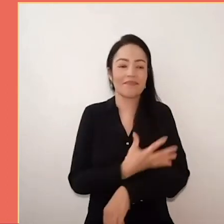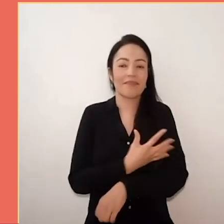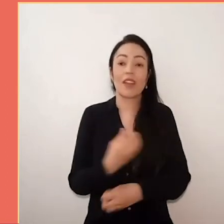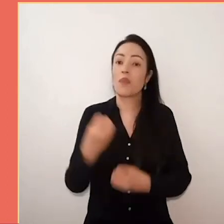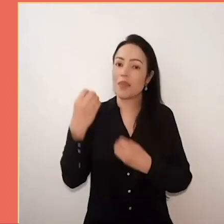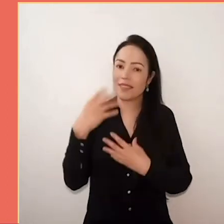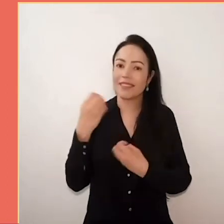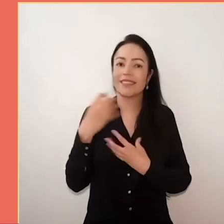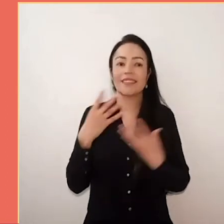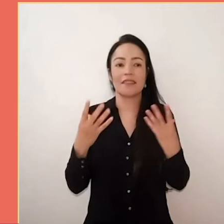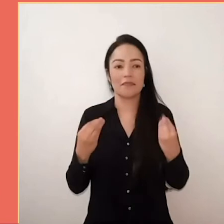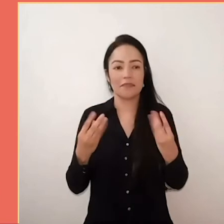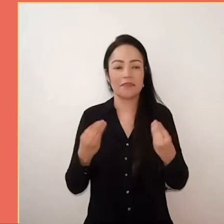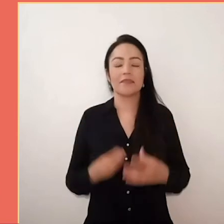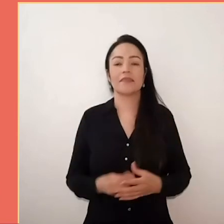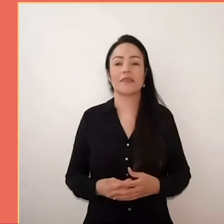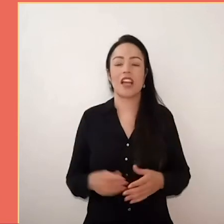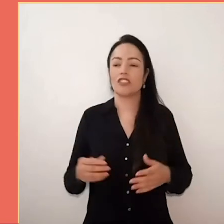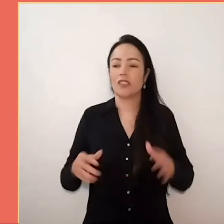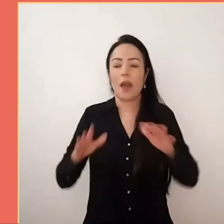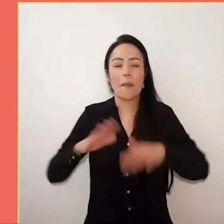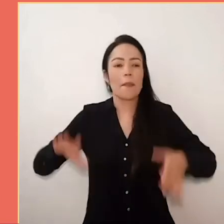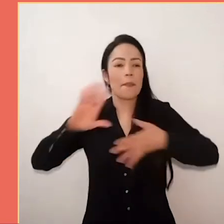nos ensina geografia, história, nos ensina sobre a vida,